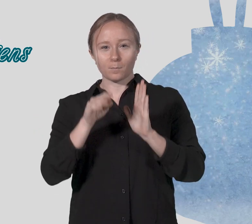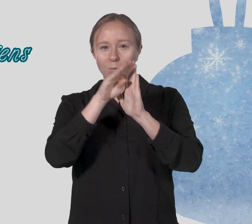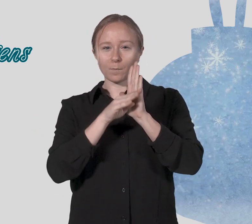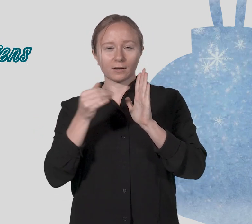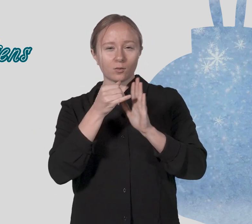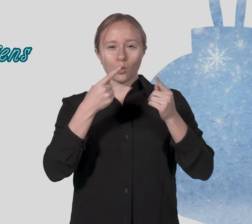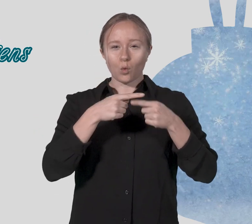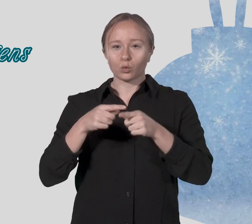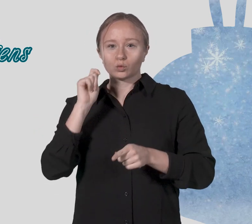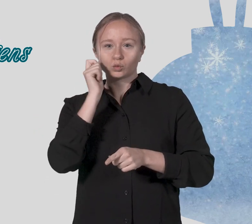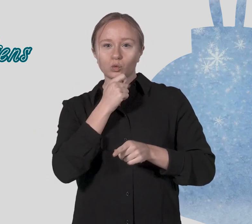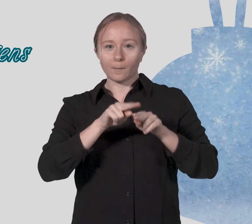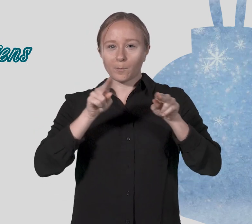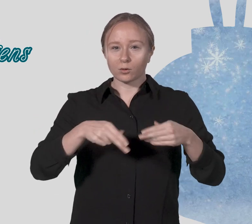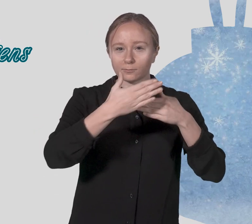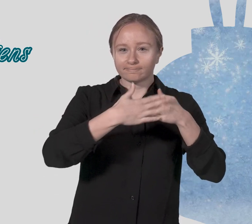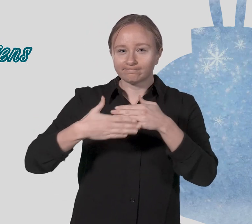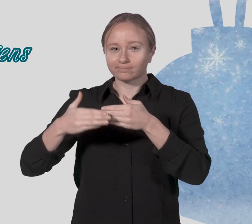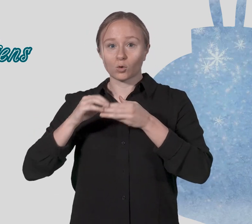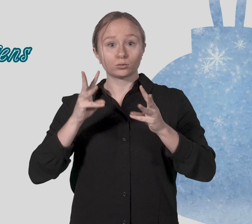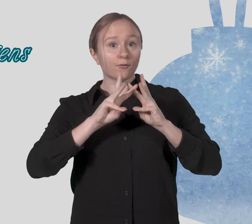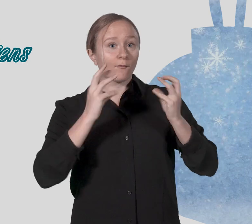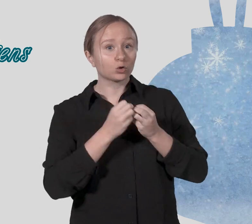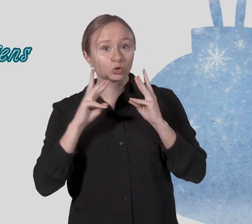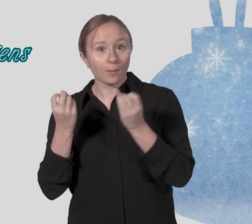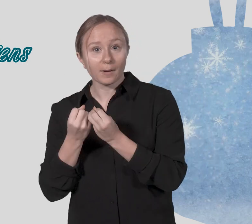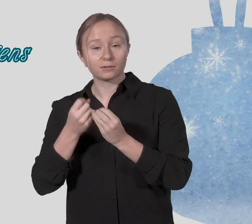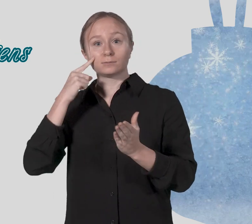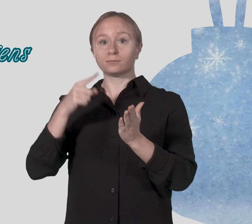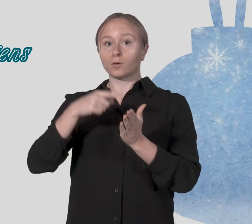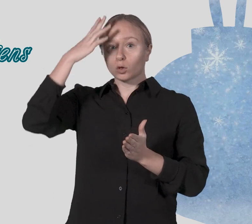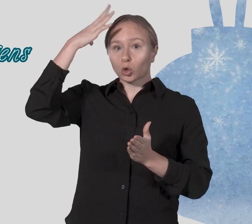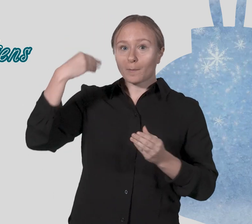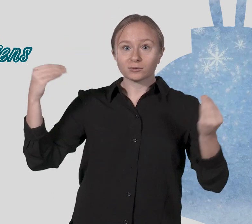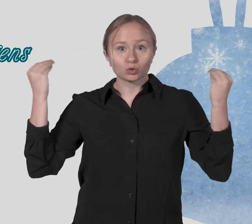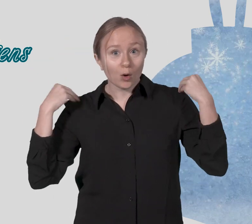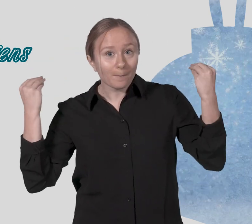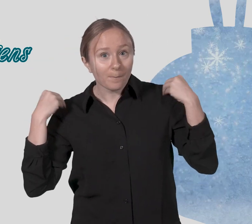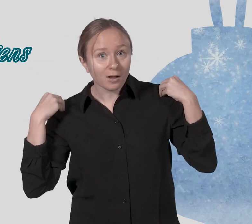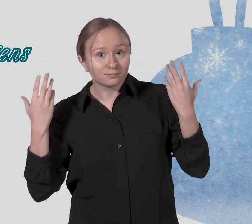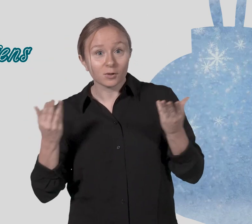På programmet står olika julstånd och workshops, t.ex. tomtejumppa, -